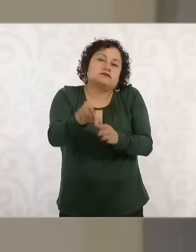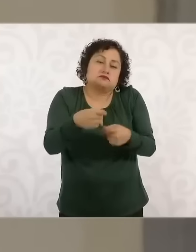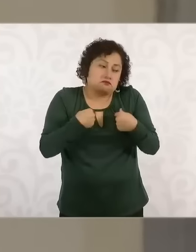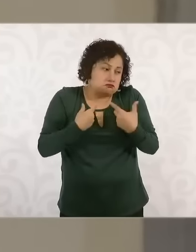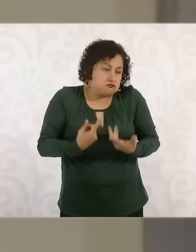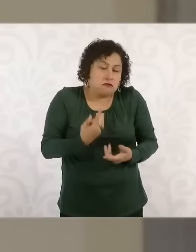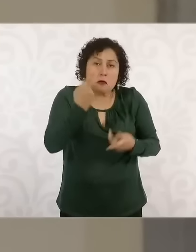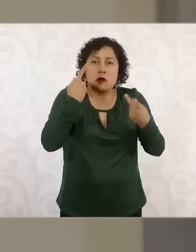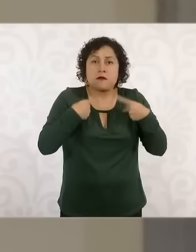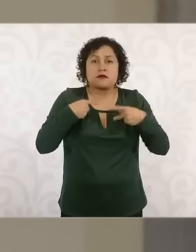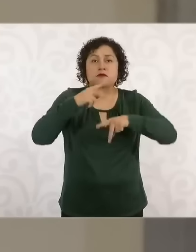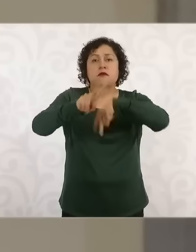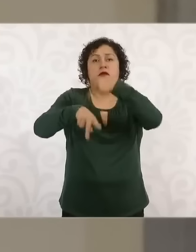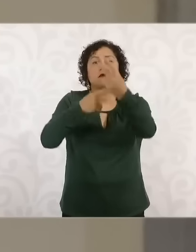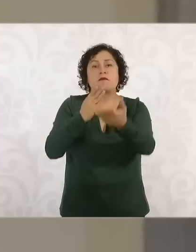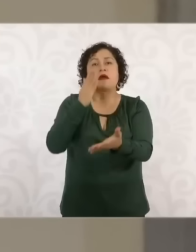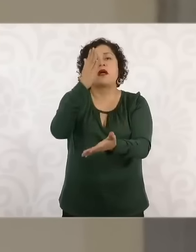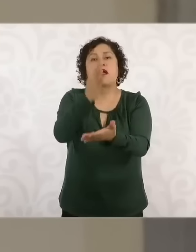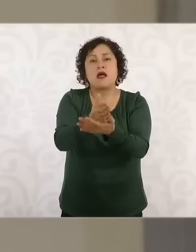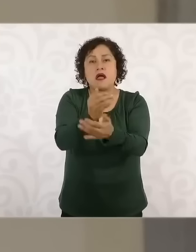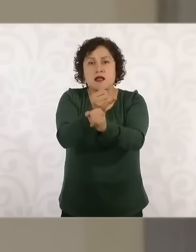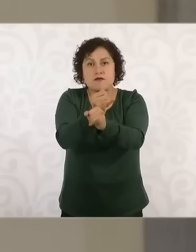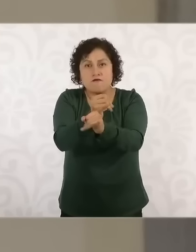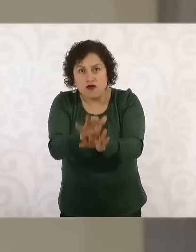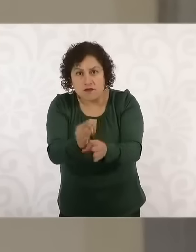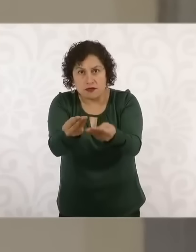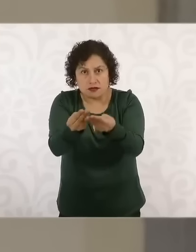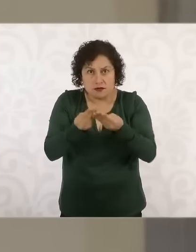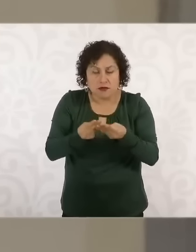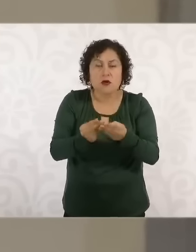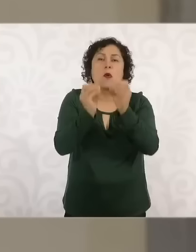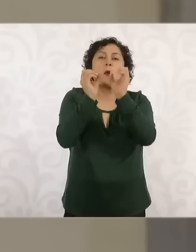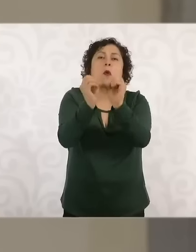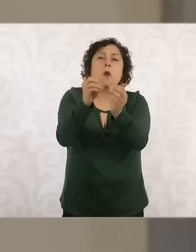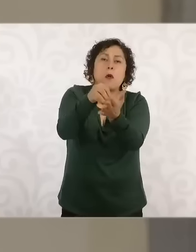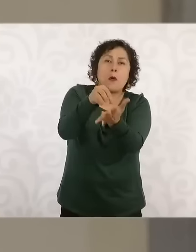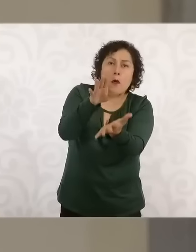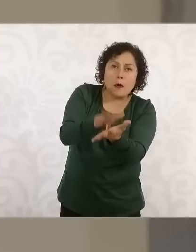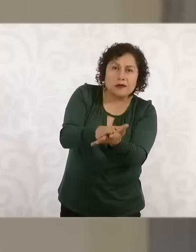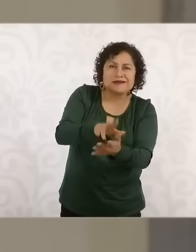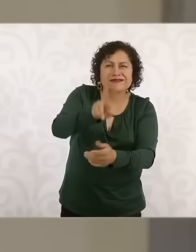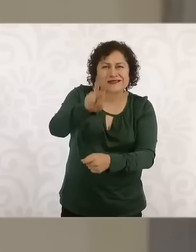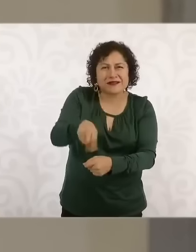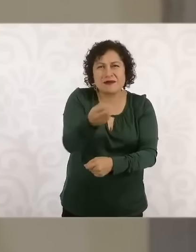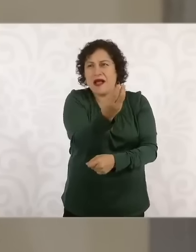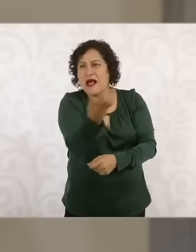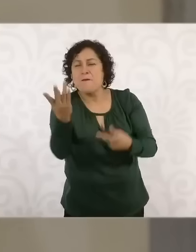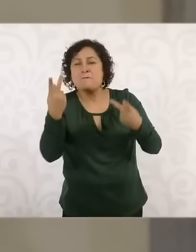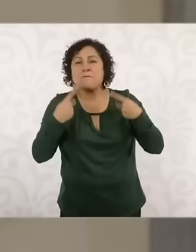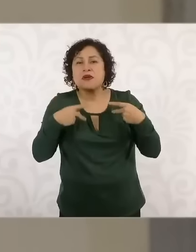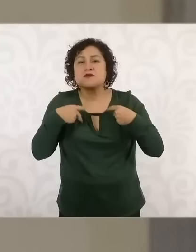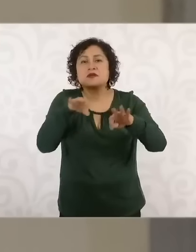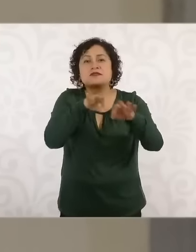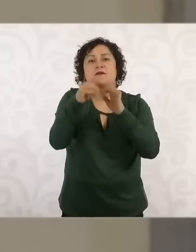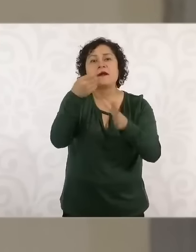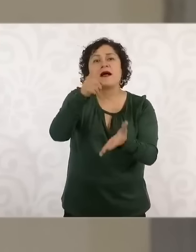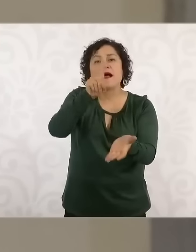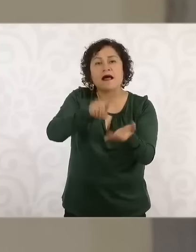correspondiente, esa parte de la humanización de los que atienden no solo el servicio, los médicos,